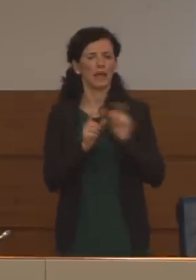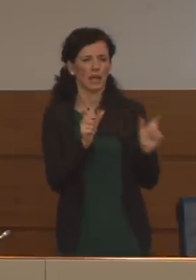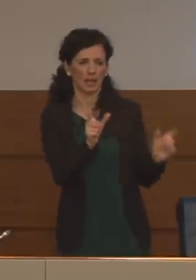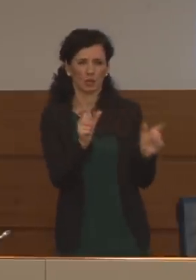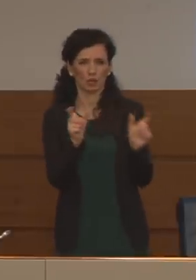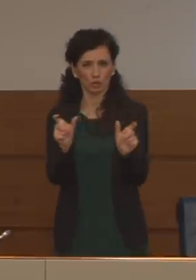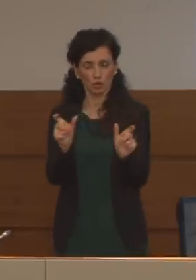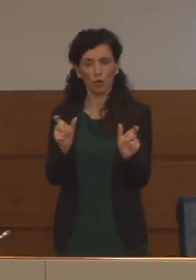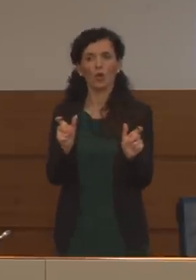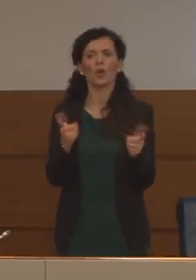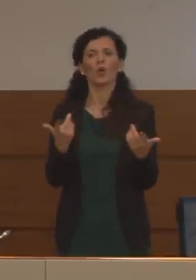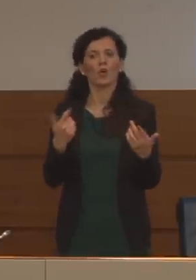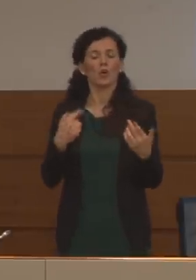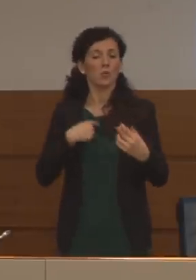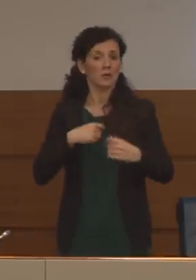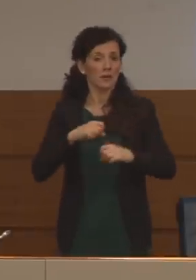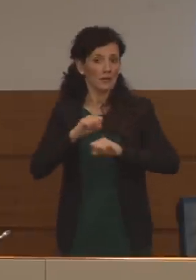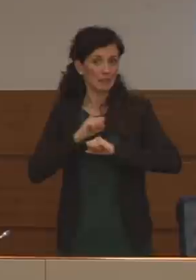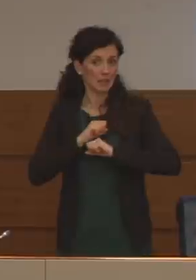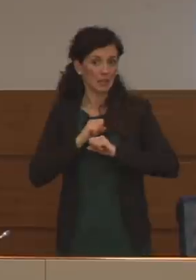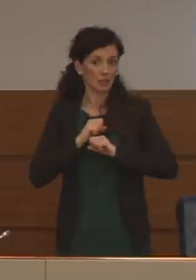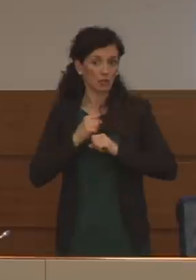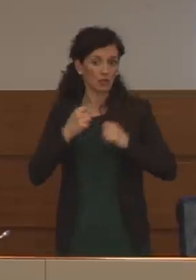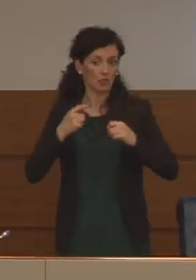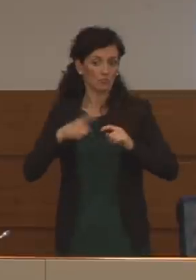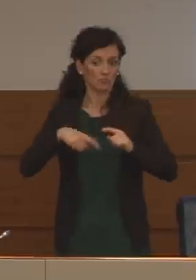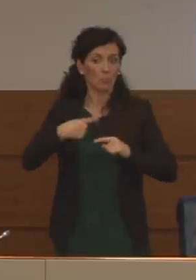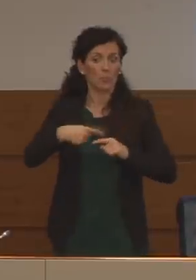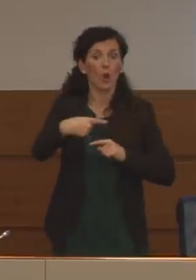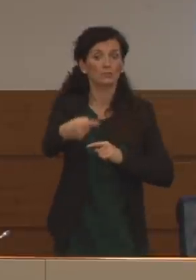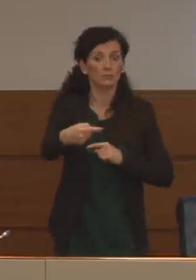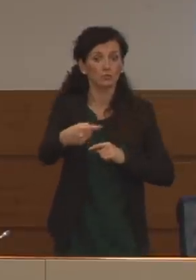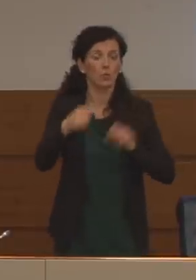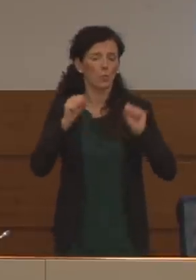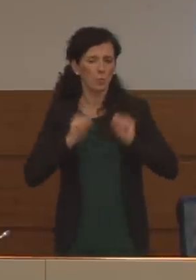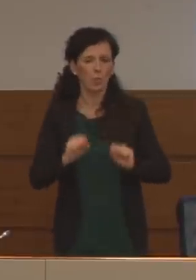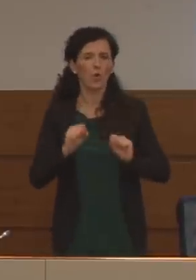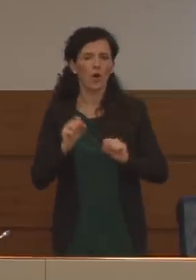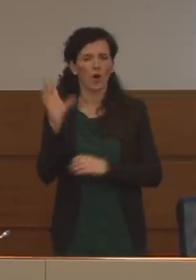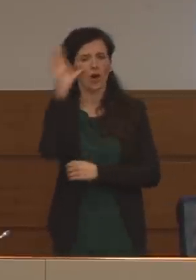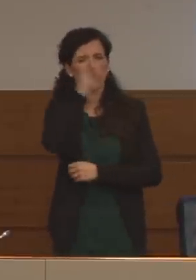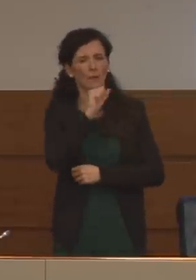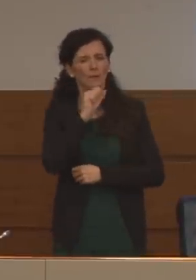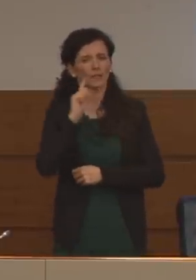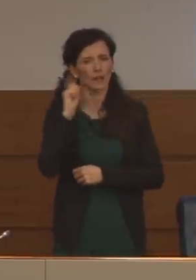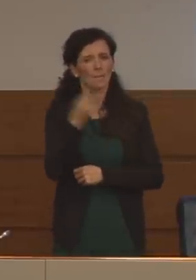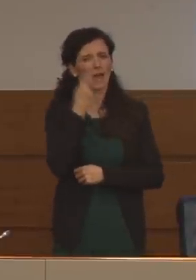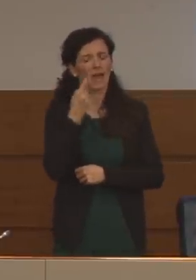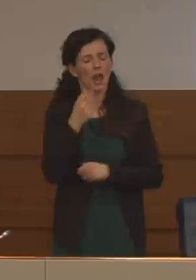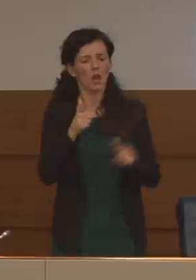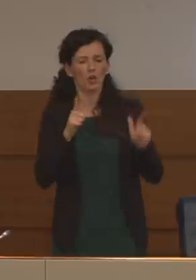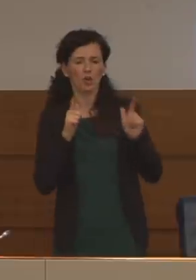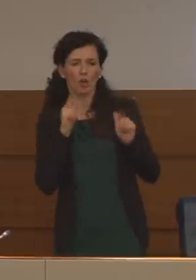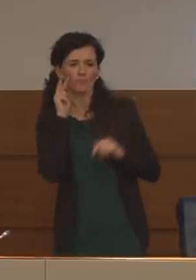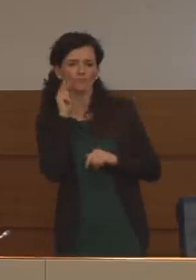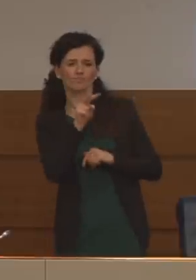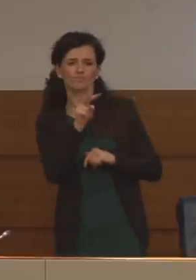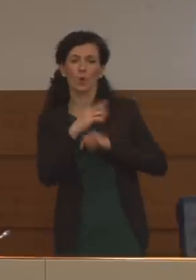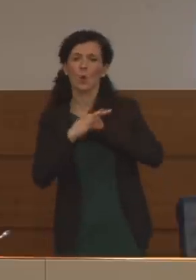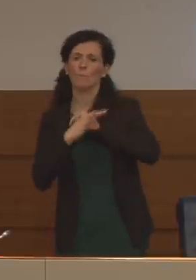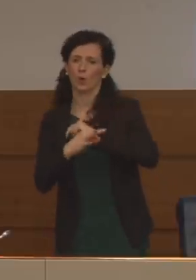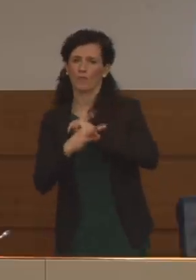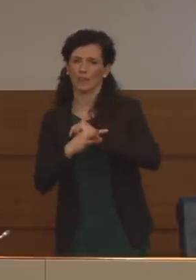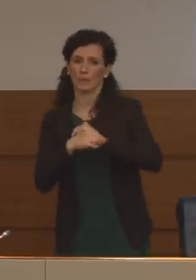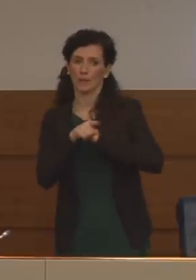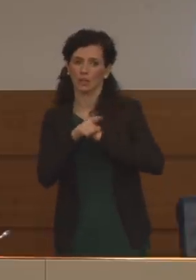giorni potremo capire meglio come questi provvedimenti stiano impattando sulle curve.